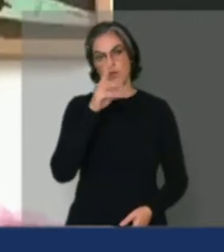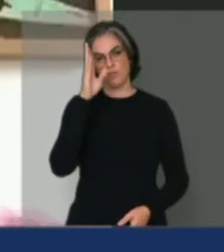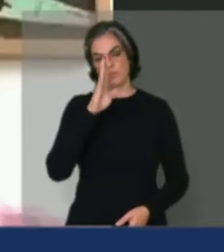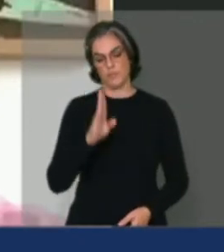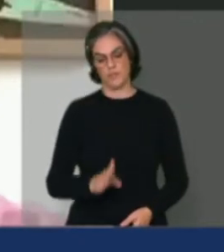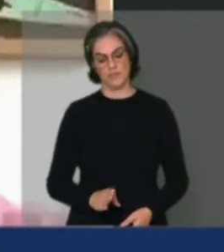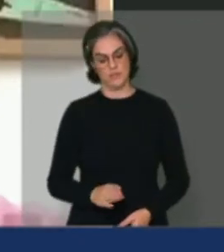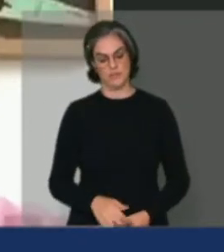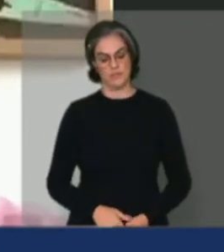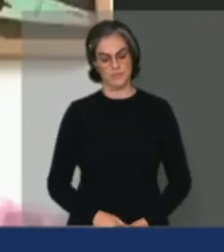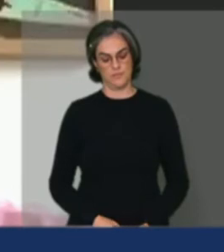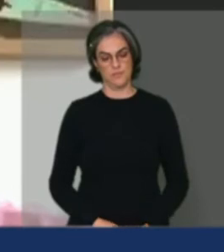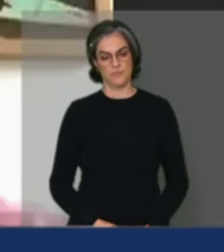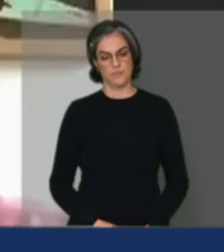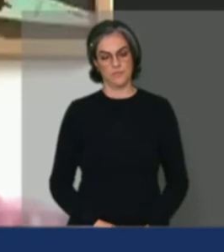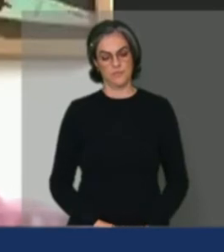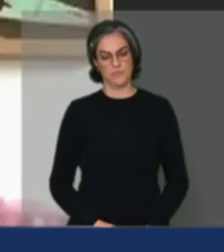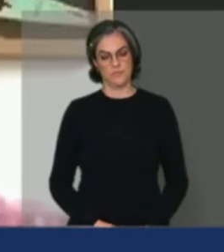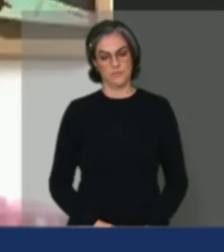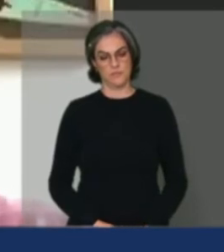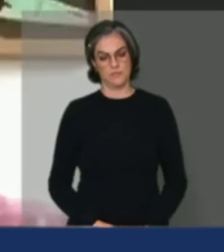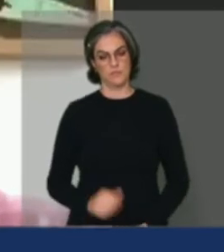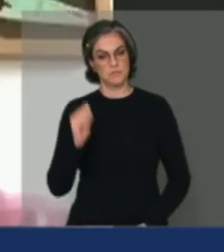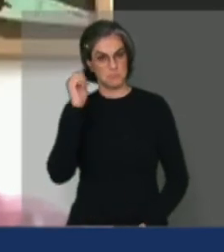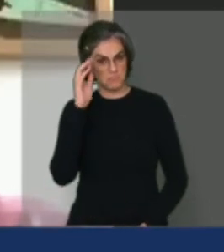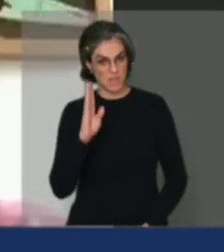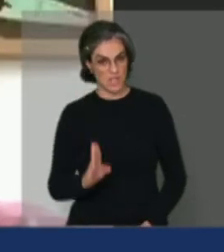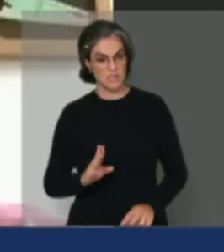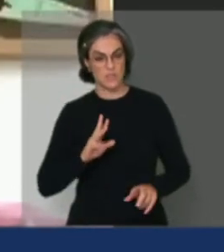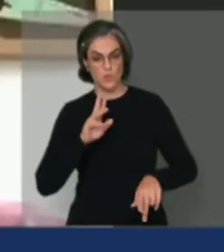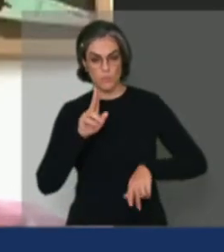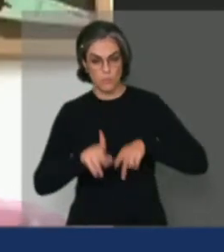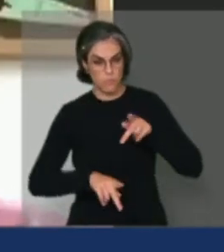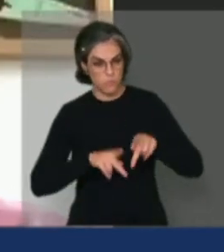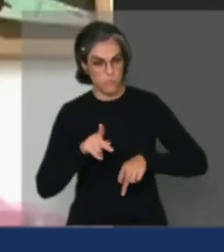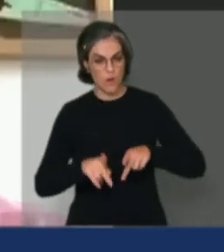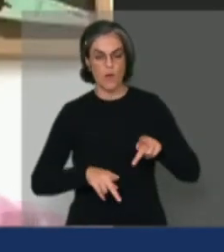NO NOSSO PAÍS, O QUE O BRASIL E POVO BRASILEIRO PRECISAM, É SOBERANIA NACIONAL, VACINA